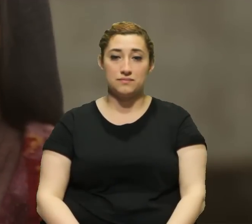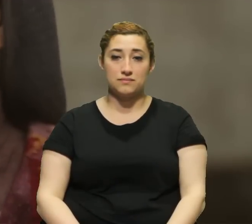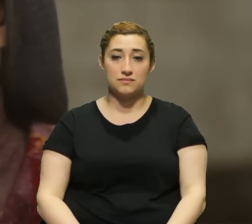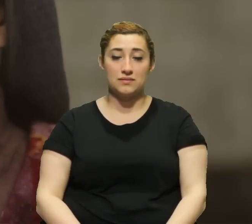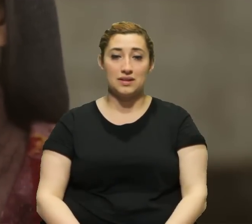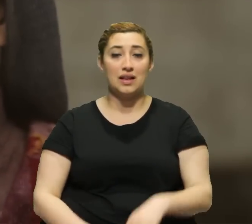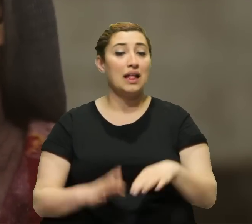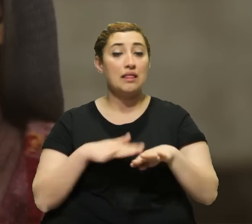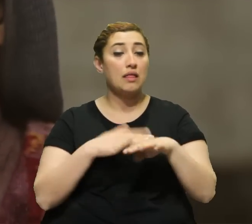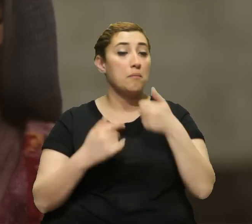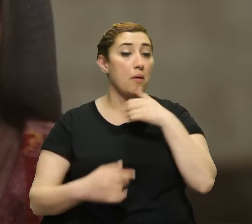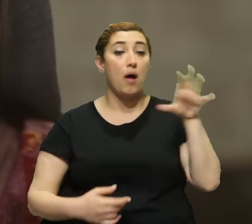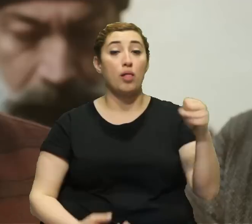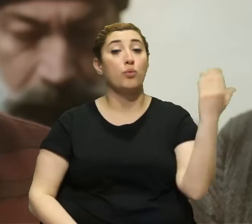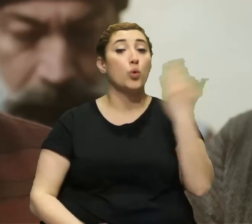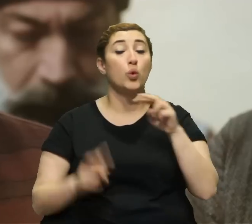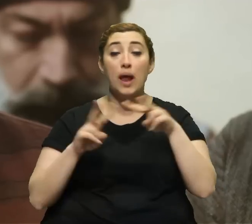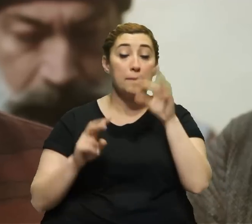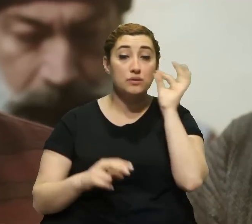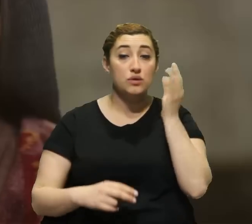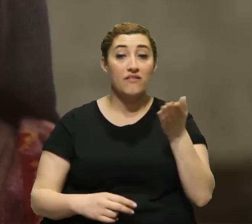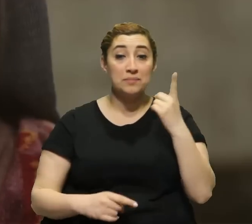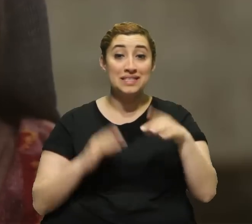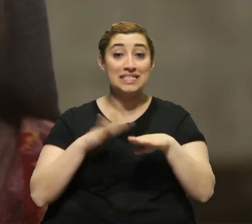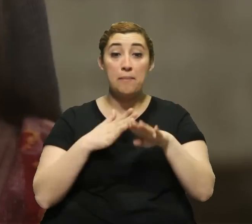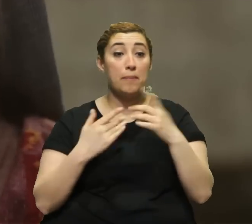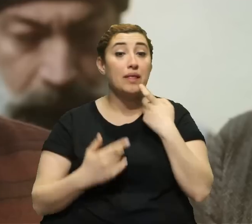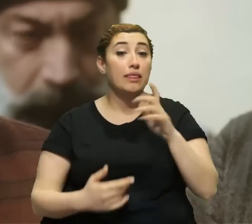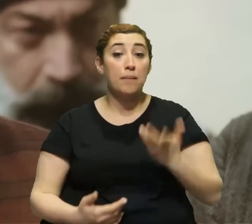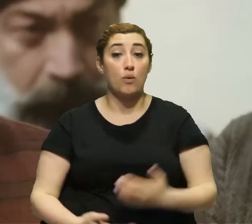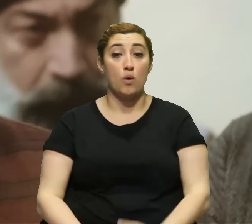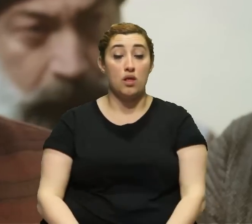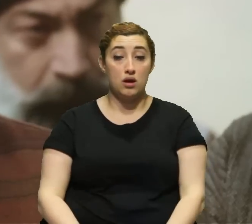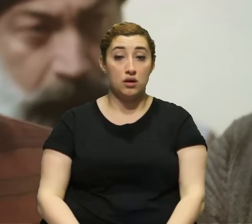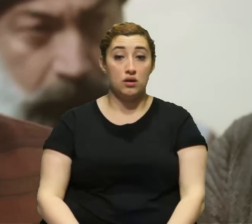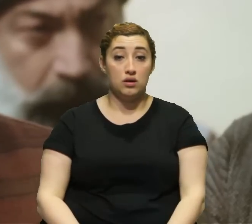Ne demeye götürürler babamı Mesut Efendi? Bir sebep de demezler.